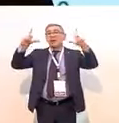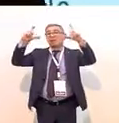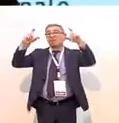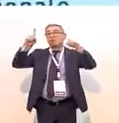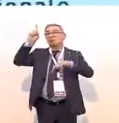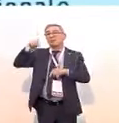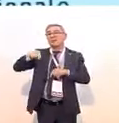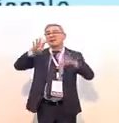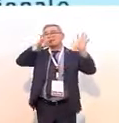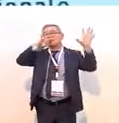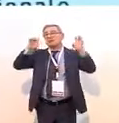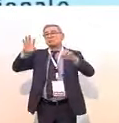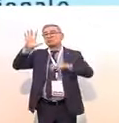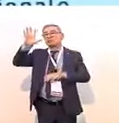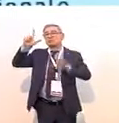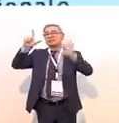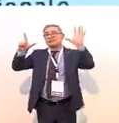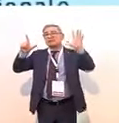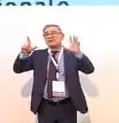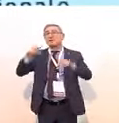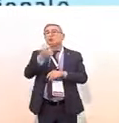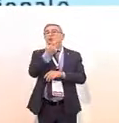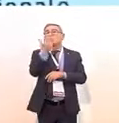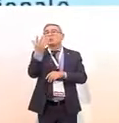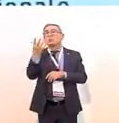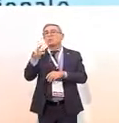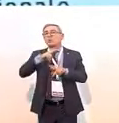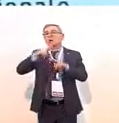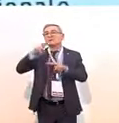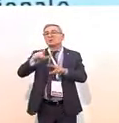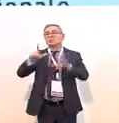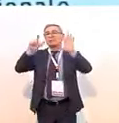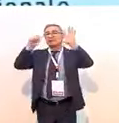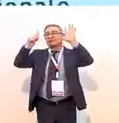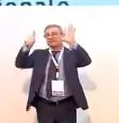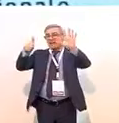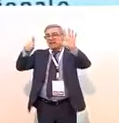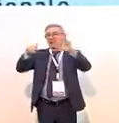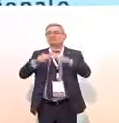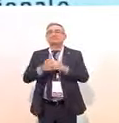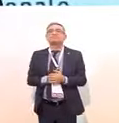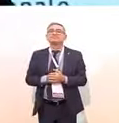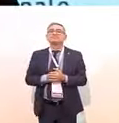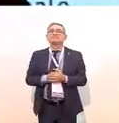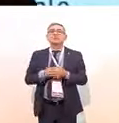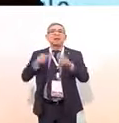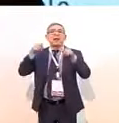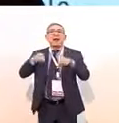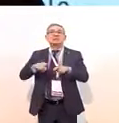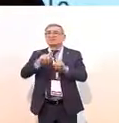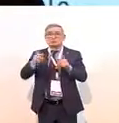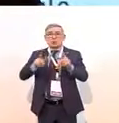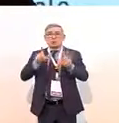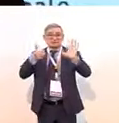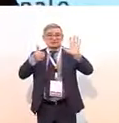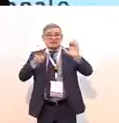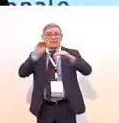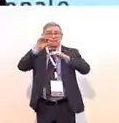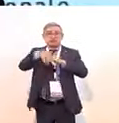è il carbone e l’acciaio di domani dell’Europa? Non siamo più a sei, siamo 28 Paesi e uno